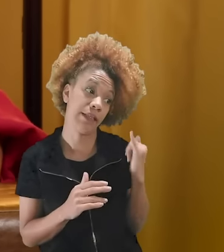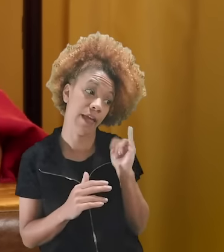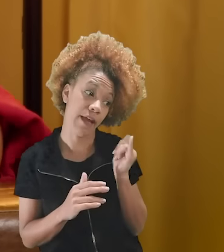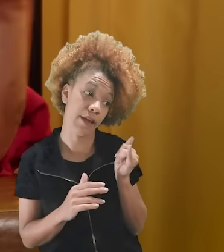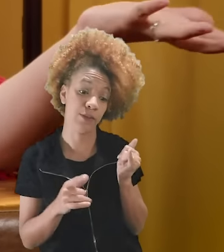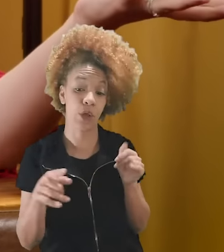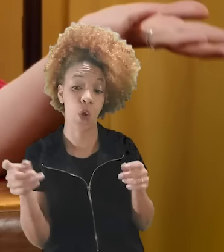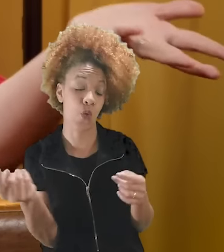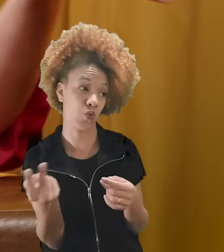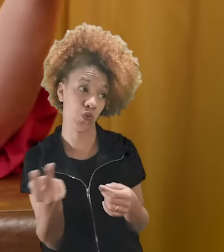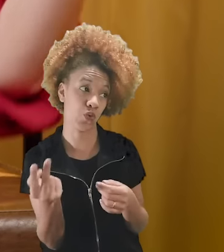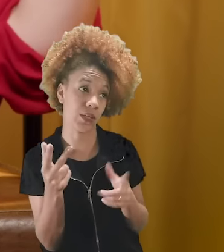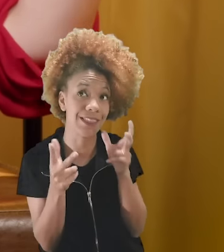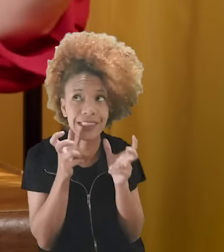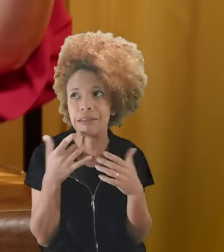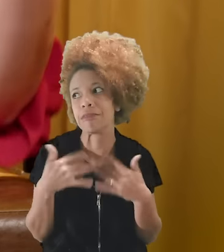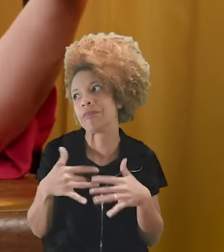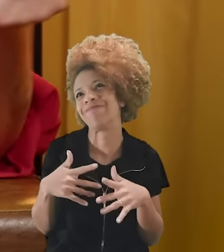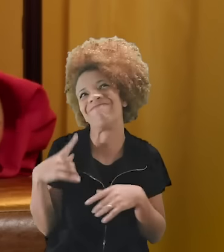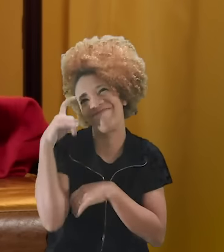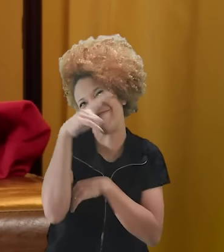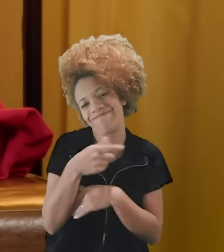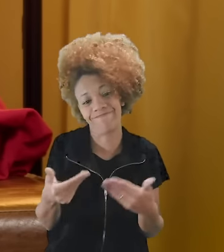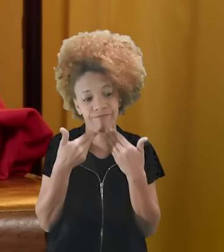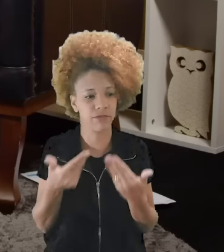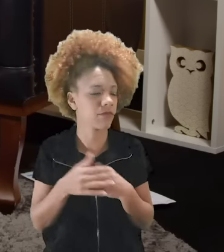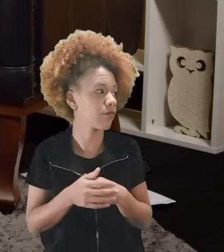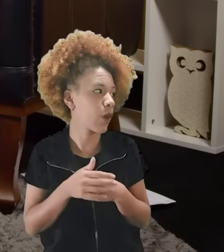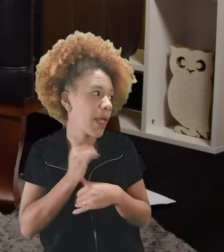narrando falei mas é que essa disposição fica meio complicada ti narrar escond esconde mas eu